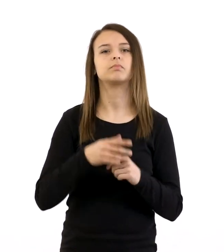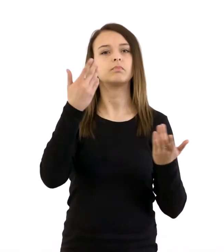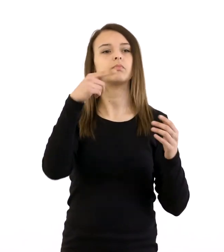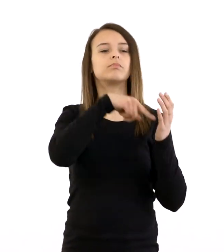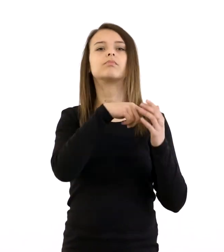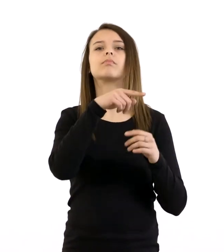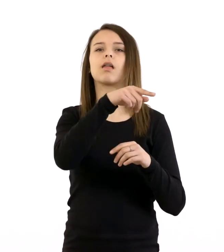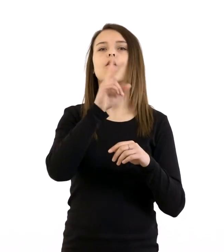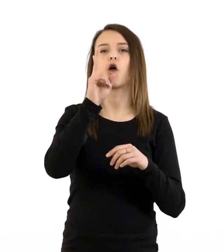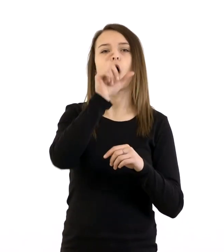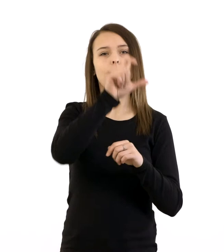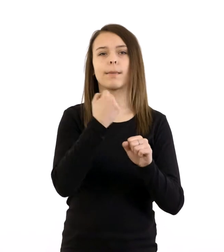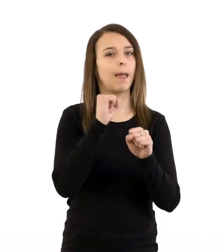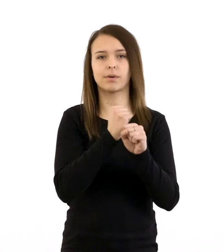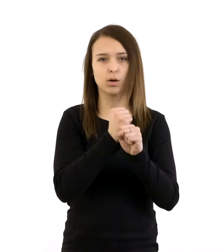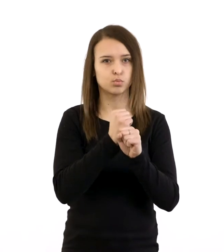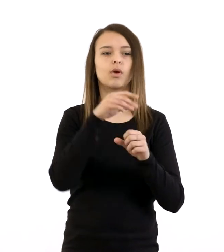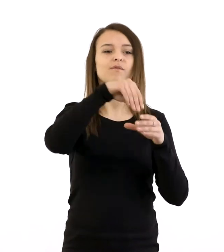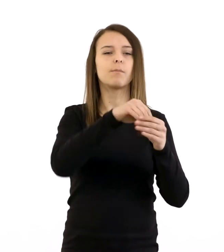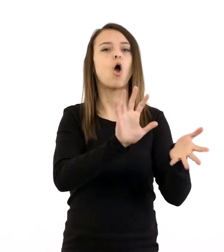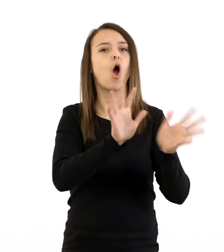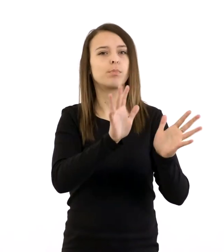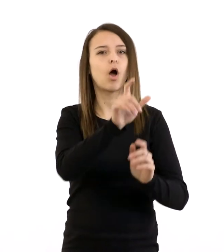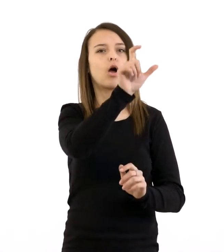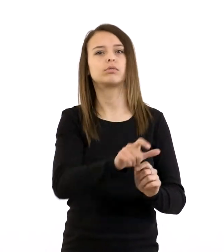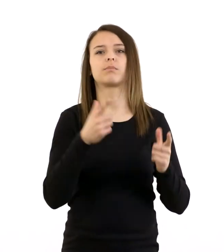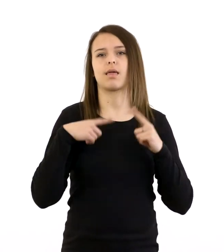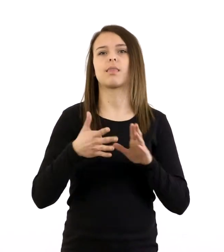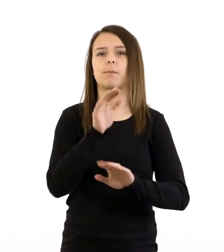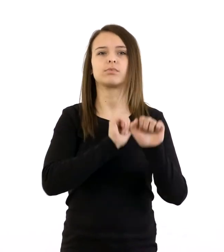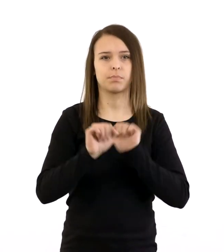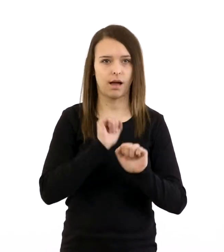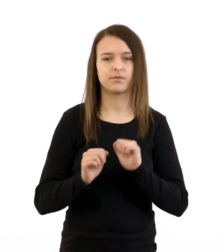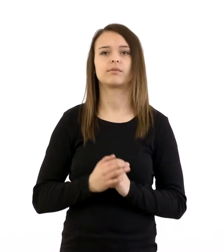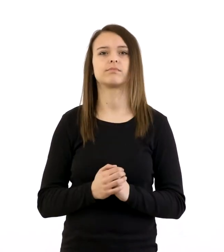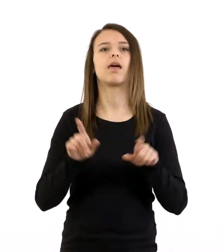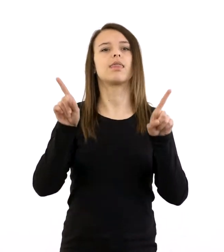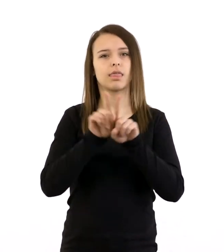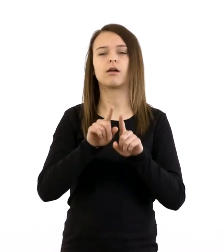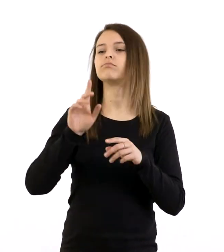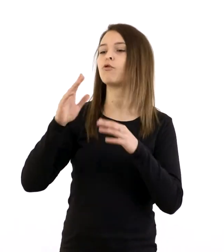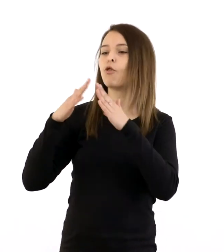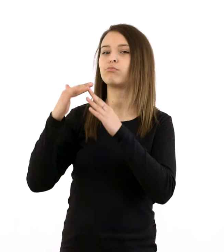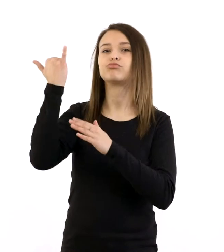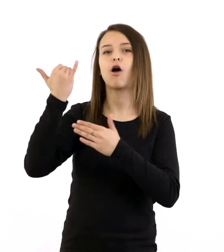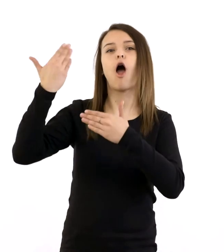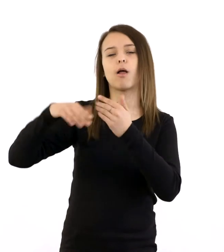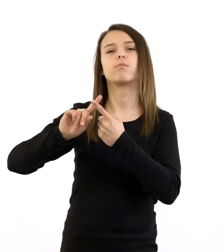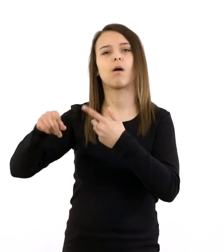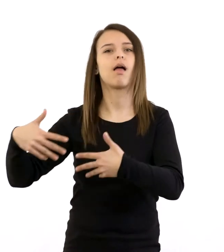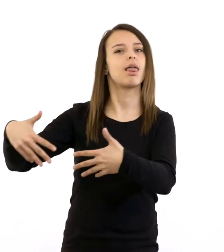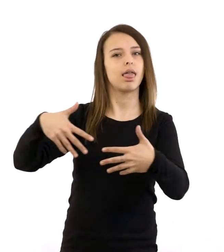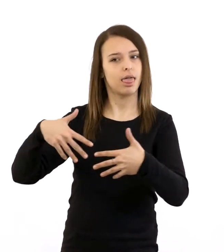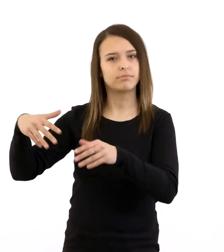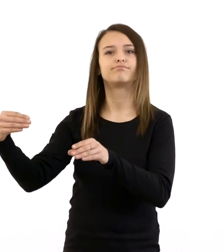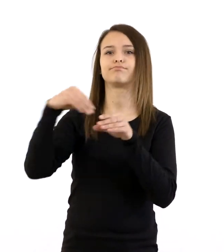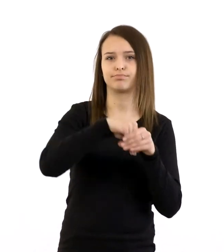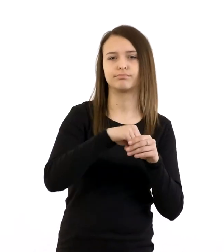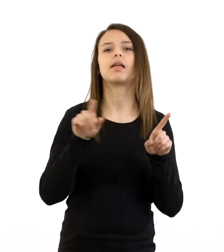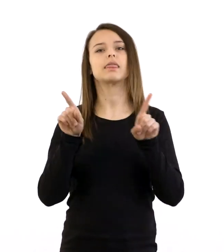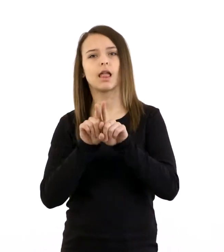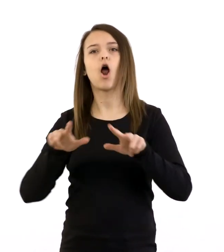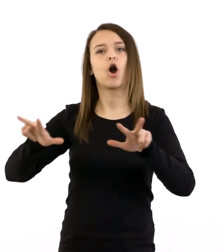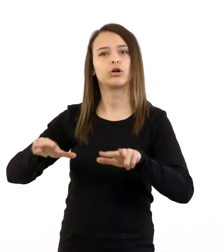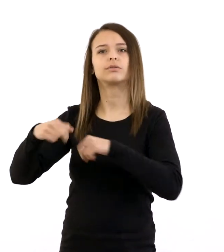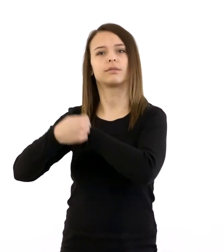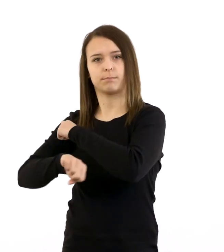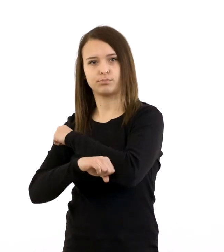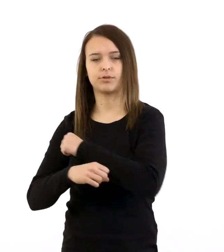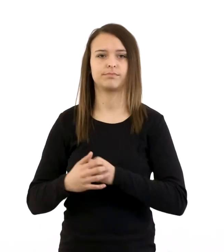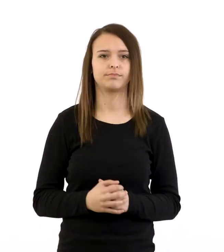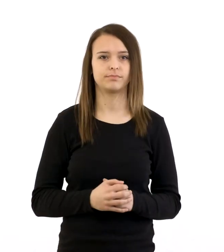o m.in. niepracujących opiekunów osób niepełnosprawnych, oraz osoby opuszczające dom dziecka lub rodzinę zastępczą;